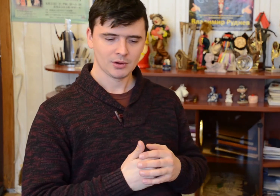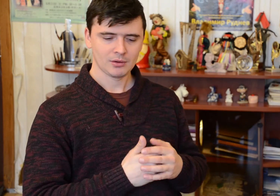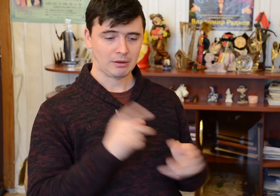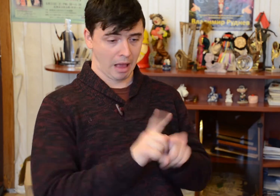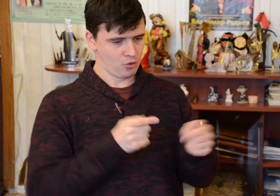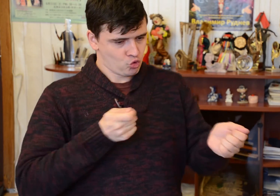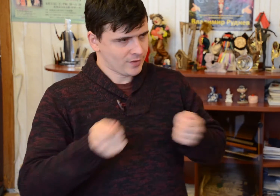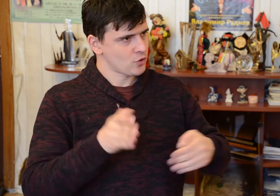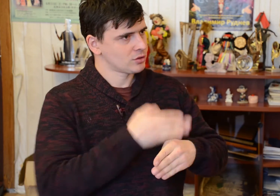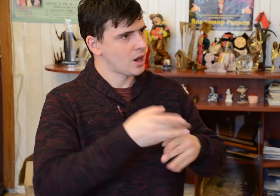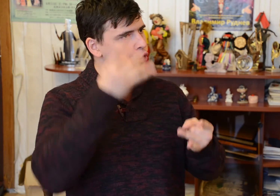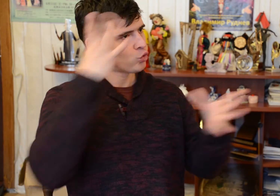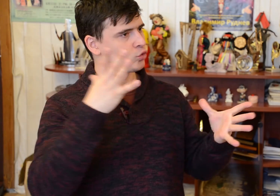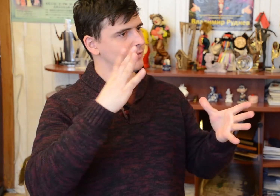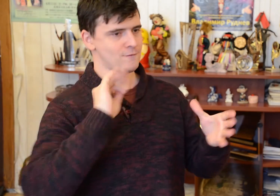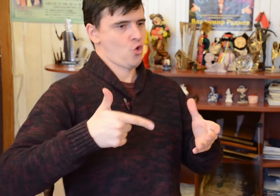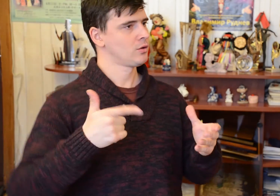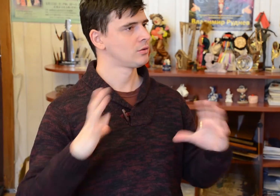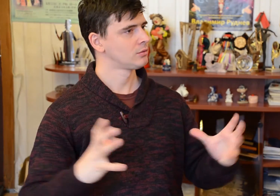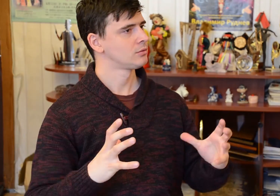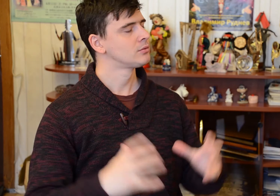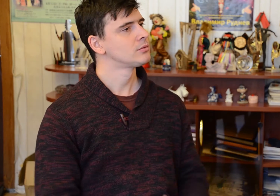как руководителем отдела культуры ЦП ВОГ?